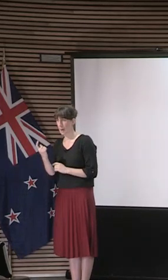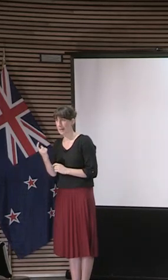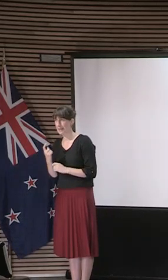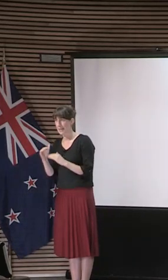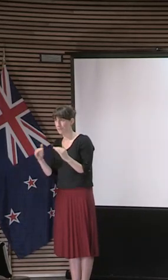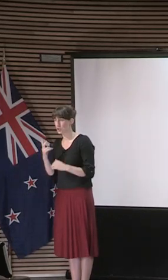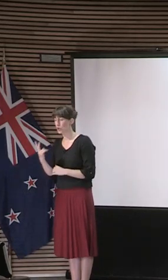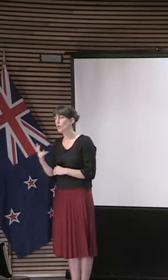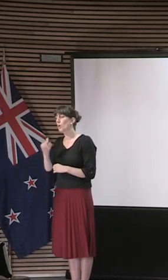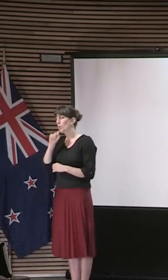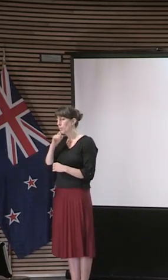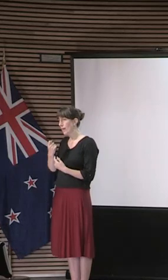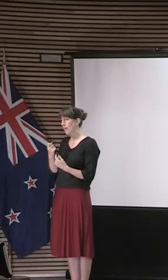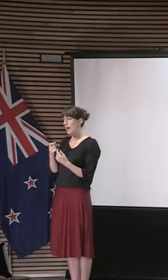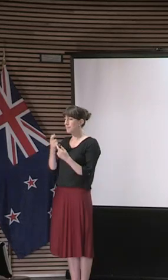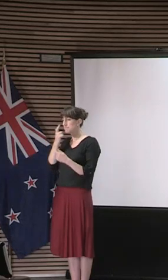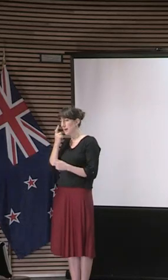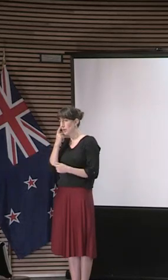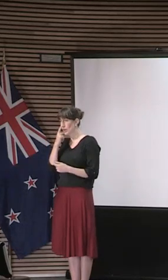hokomaha. he panui tonu pea ki Na, ko tera waahanga o te mea ka kii